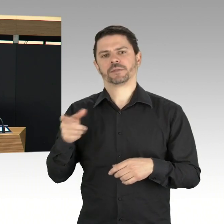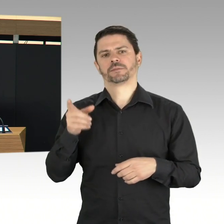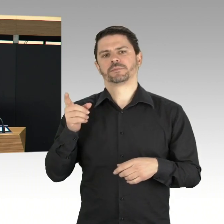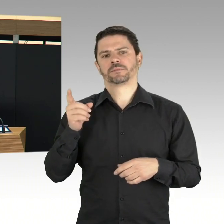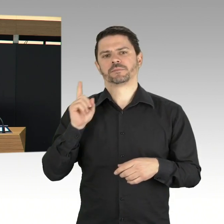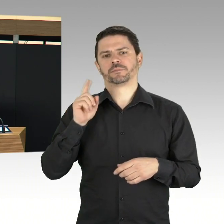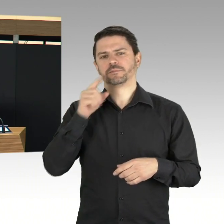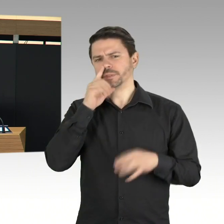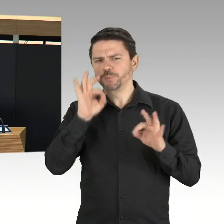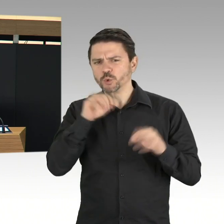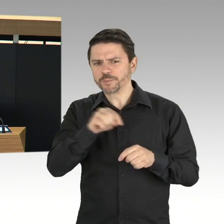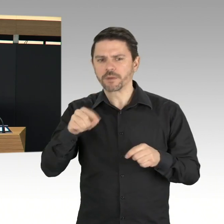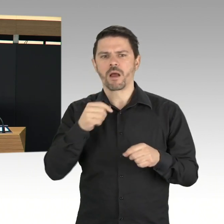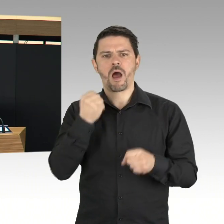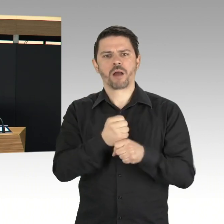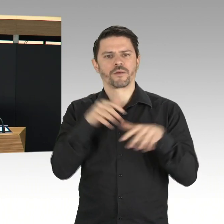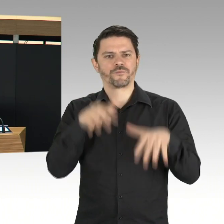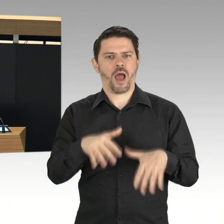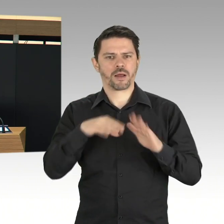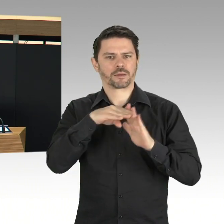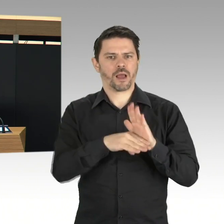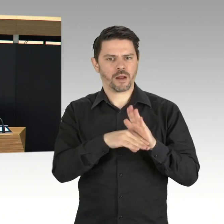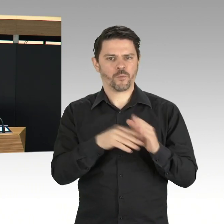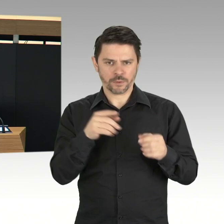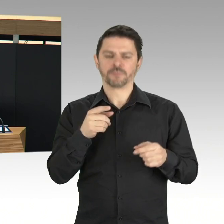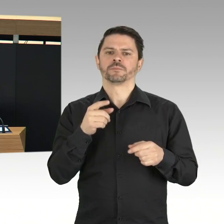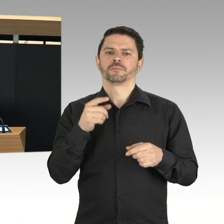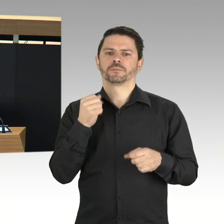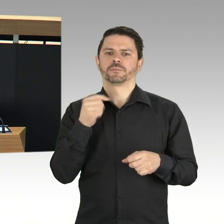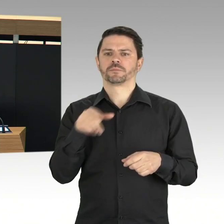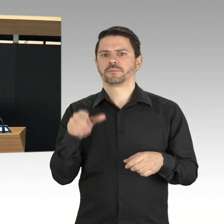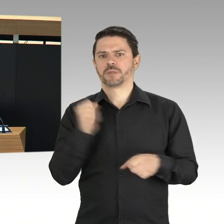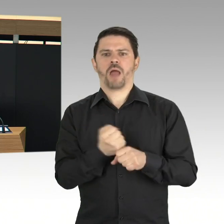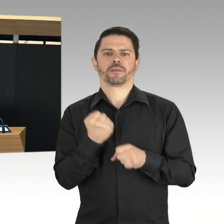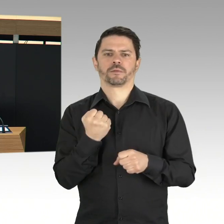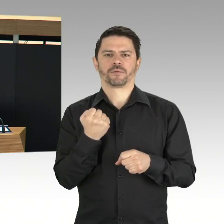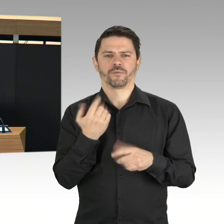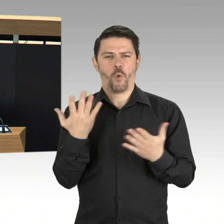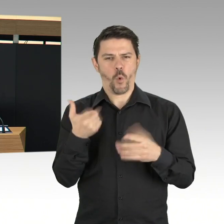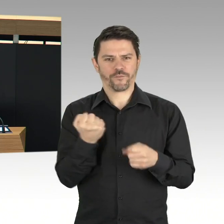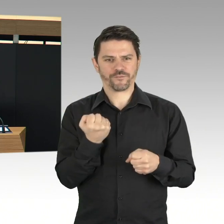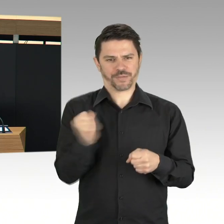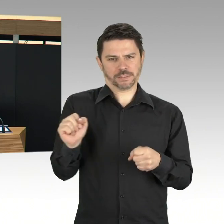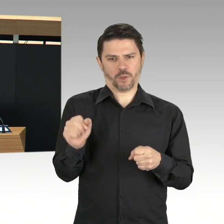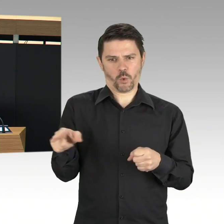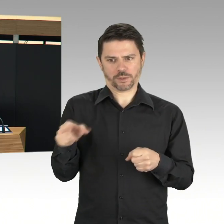Wer am Stichtag 18. Juni 2019 in einer Wohnung wohnte und am Tag des Inkrafttretens des Gesetzes